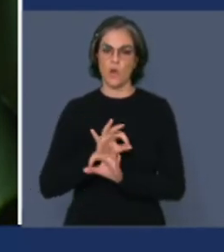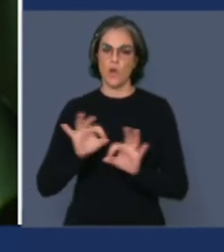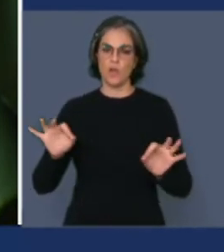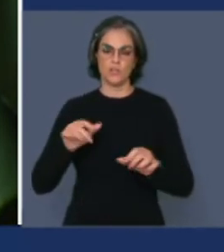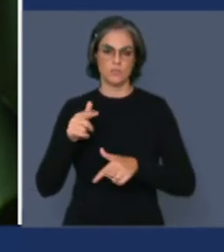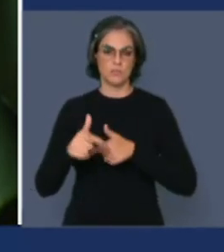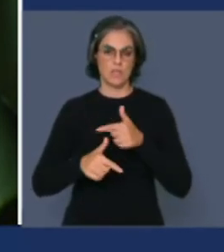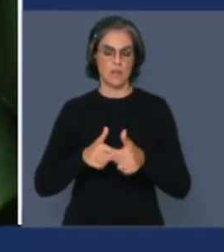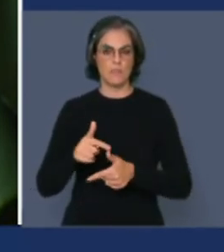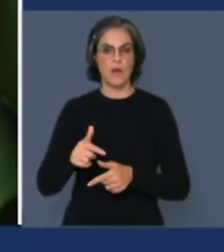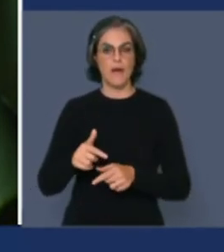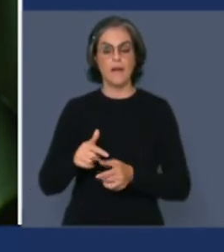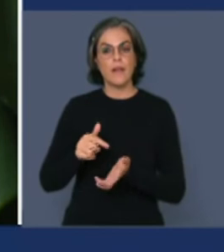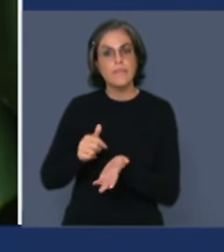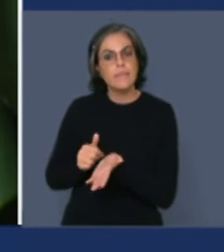TRABALHO, FOI DEMITIDO. FOI